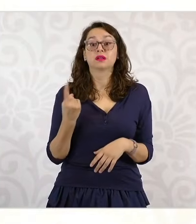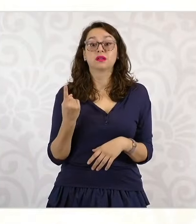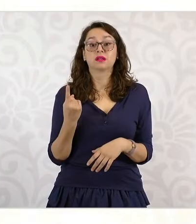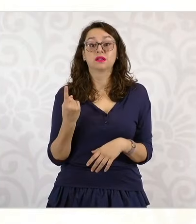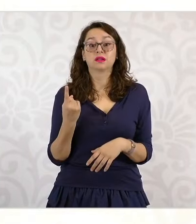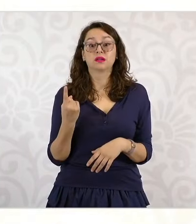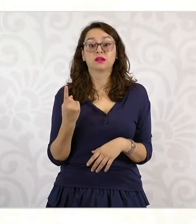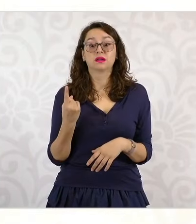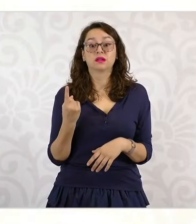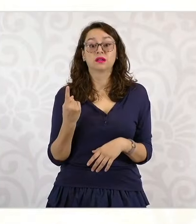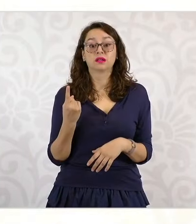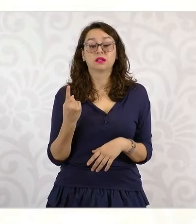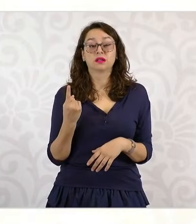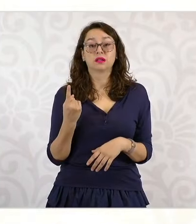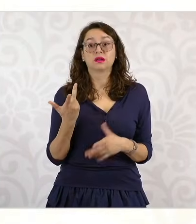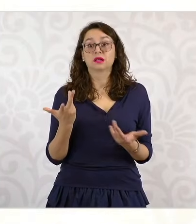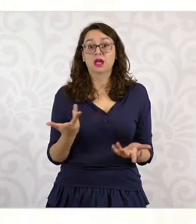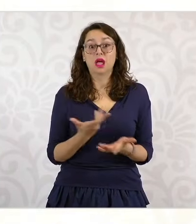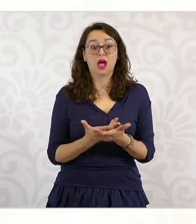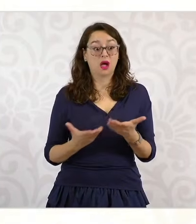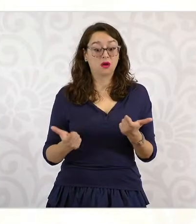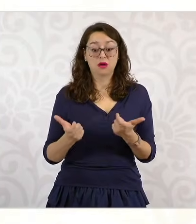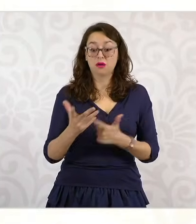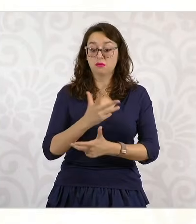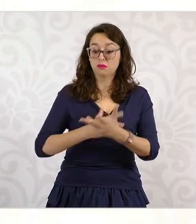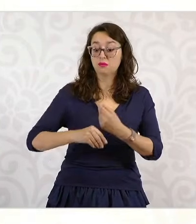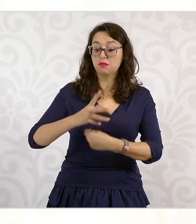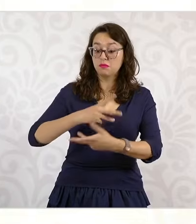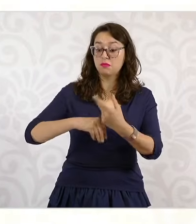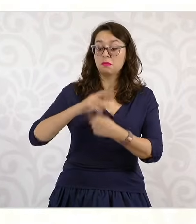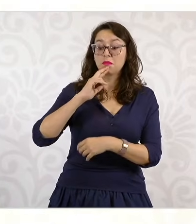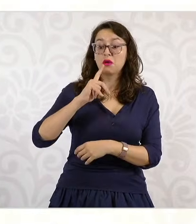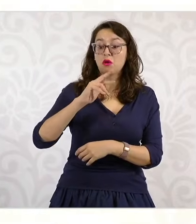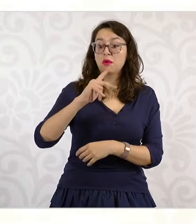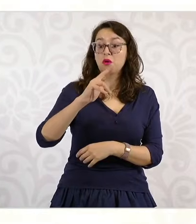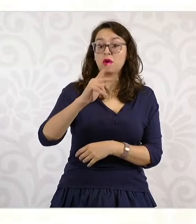pero en español se dice la movilidad económica de la comunidad es muy fuerte. Ahora ya no estamos